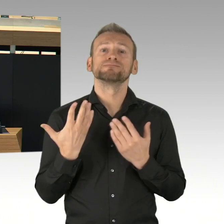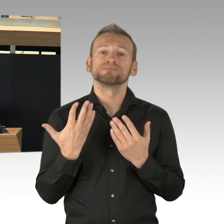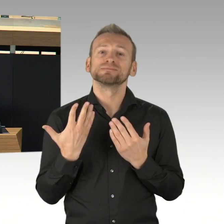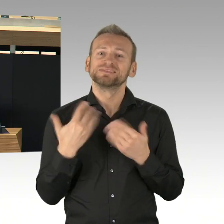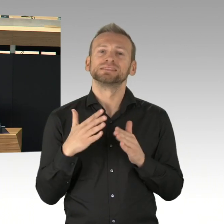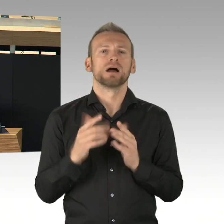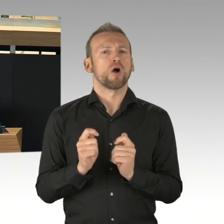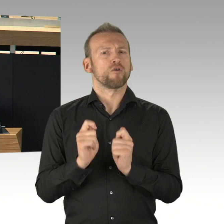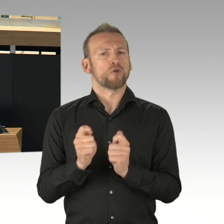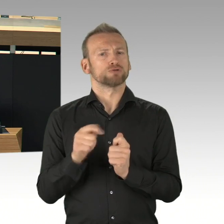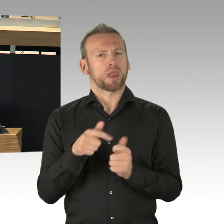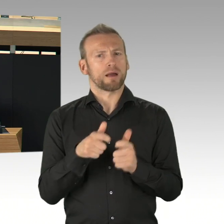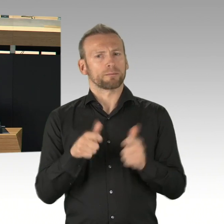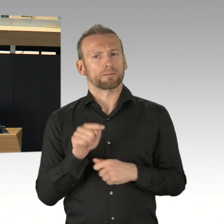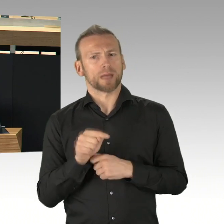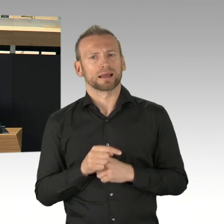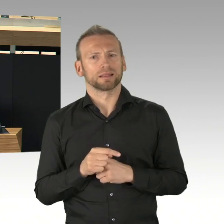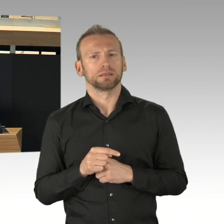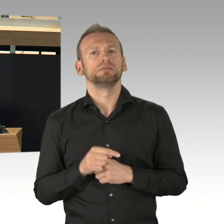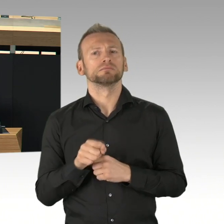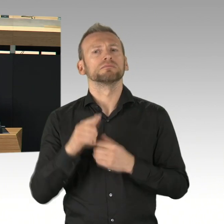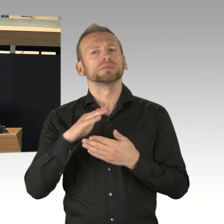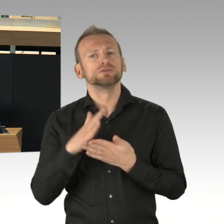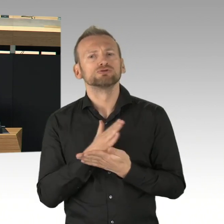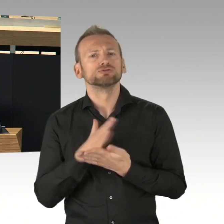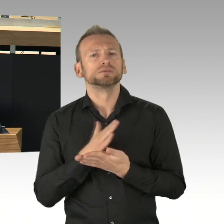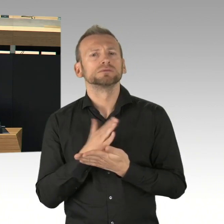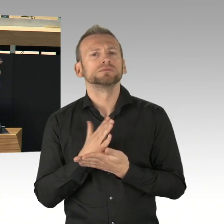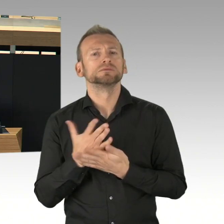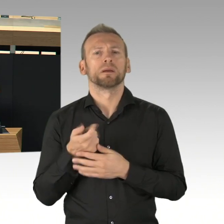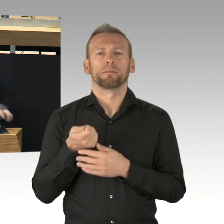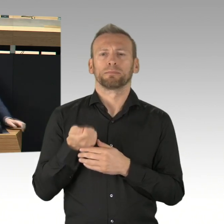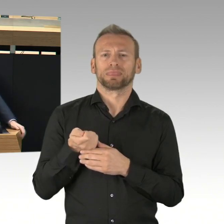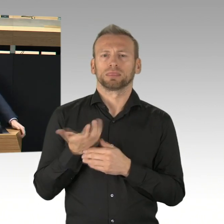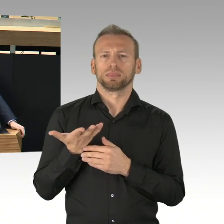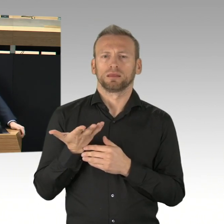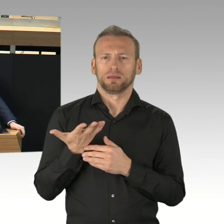vor den Vergleichsmieten, ein wesentlich schlechteren Zustand als jetzt, das hat man Ihnen zu verdanken.